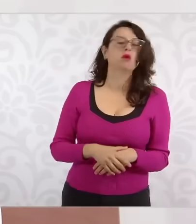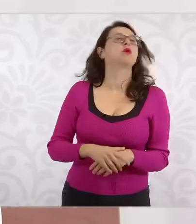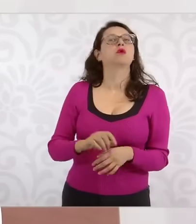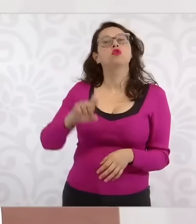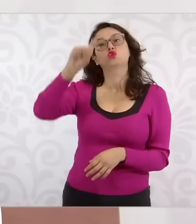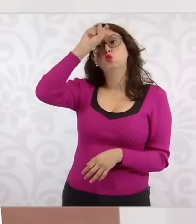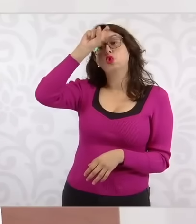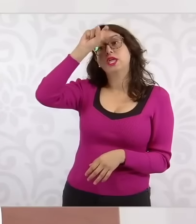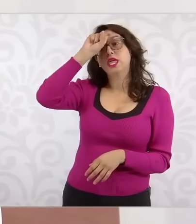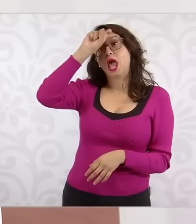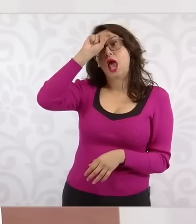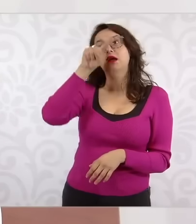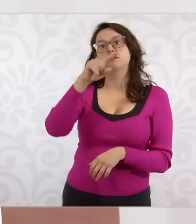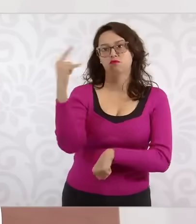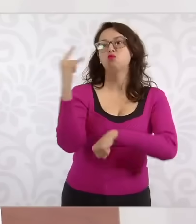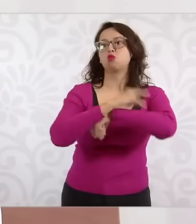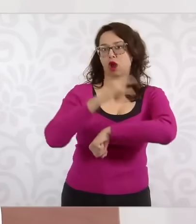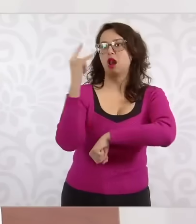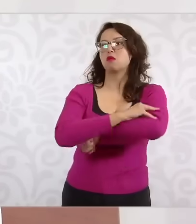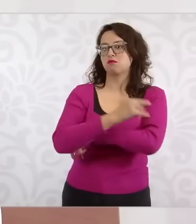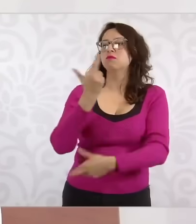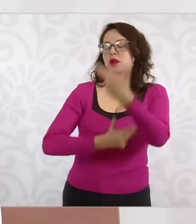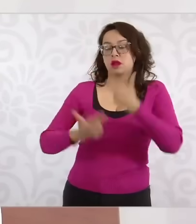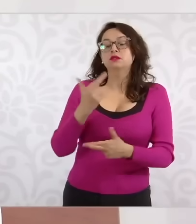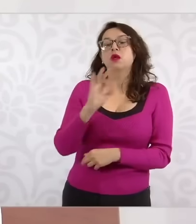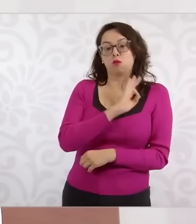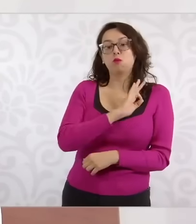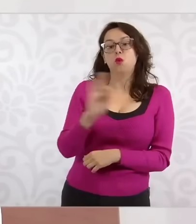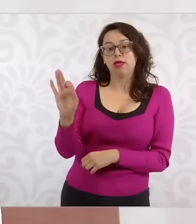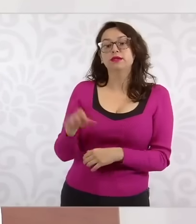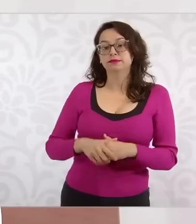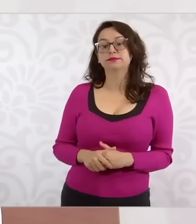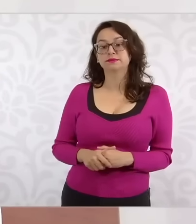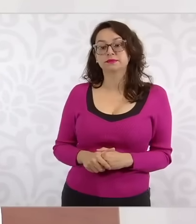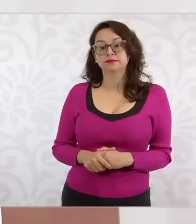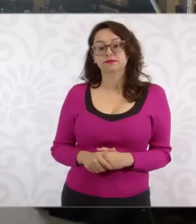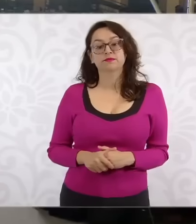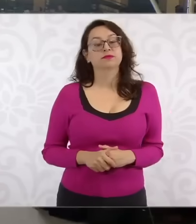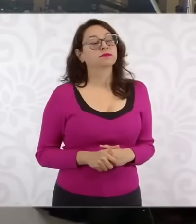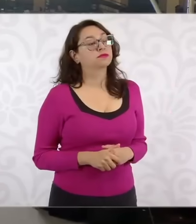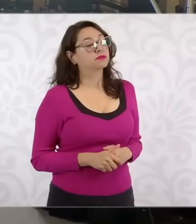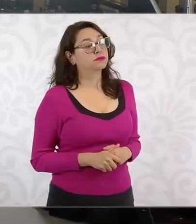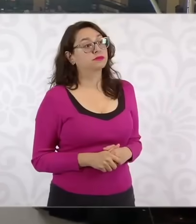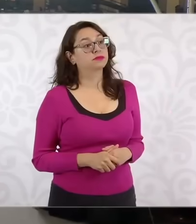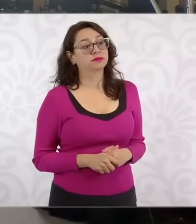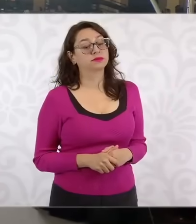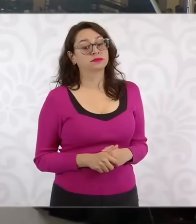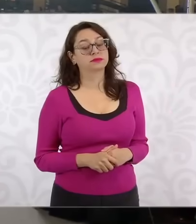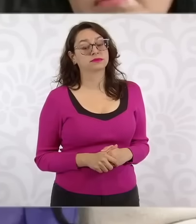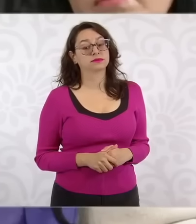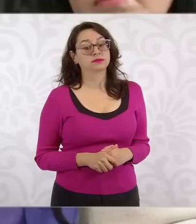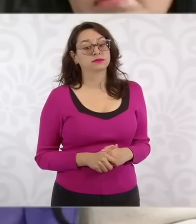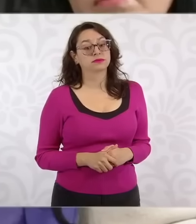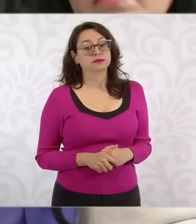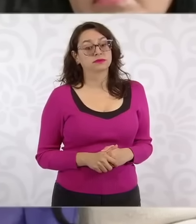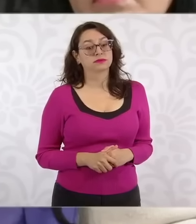países en donde hay vuelos y pueden eh regresar a México. Han detectado, presidenta, este un ingreso